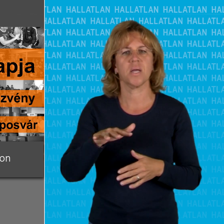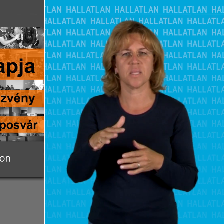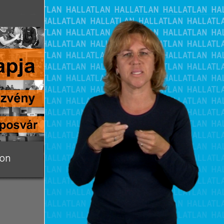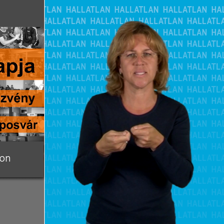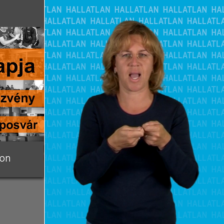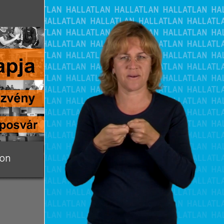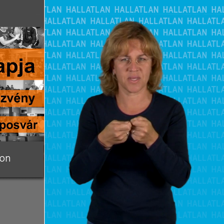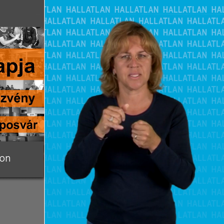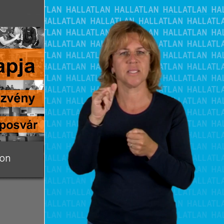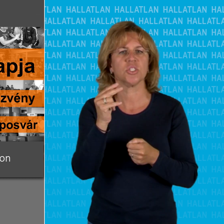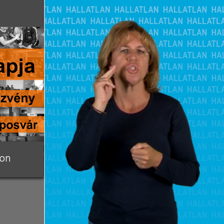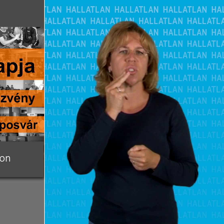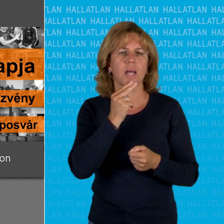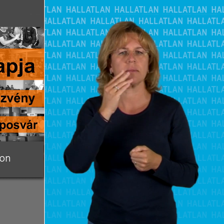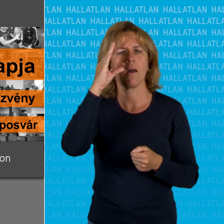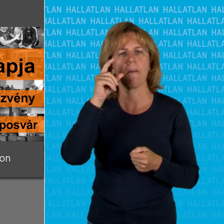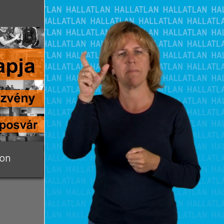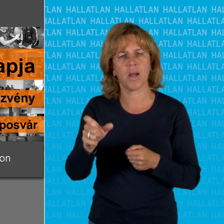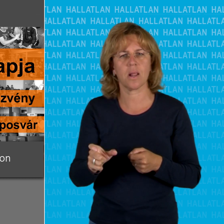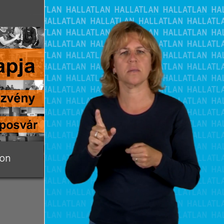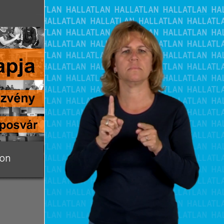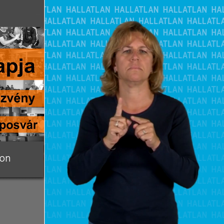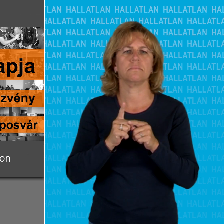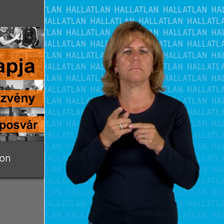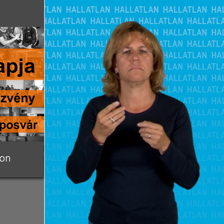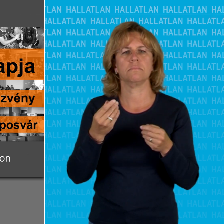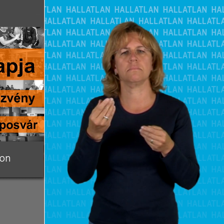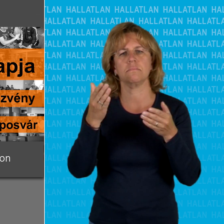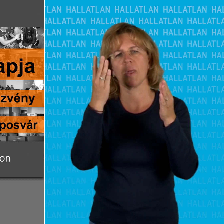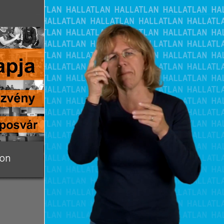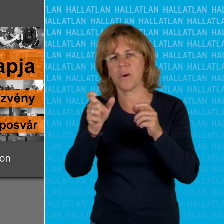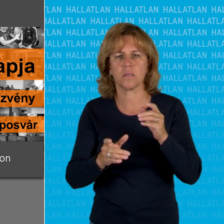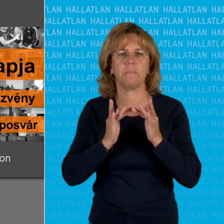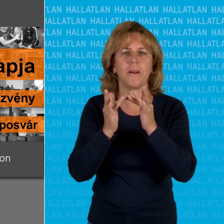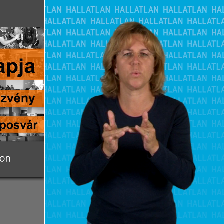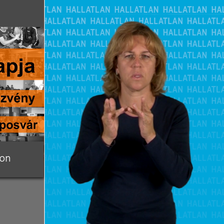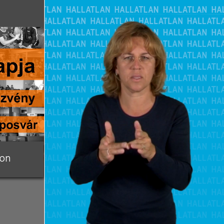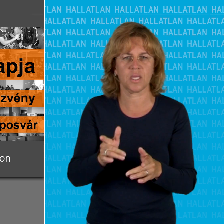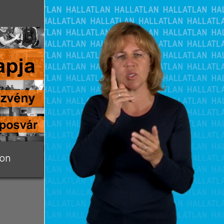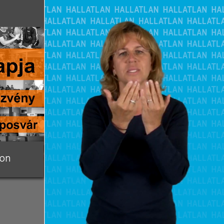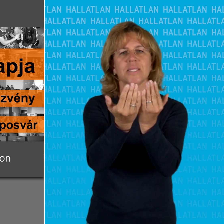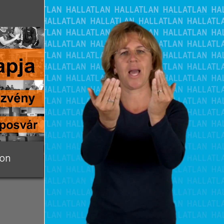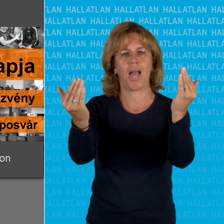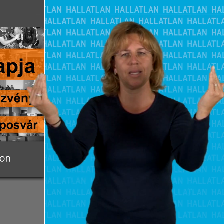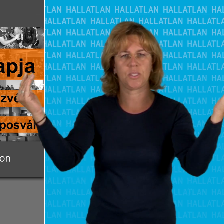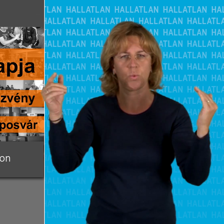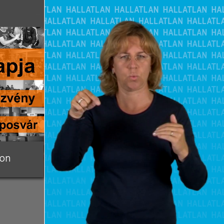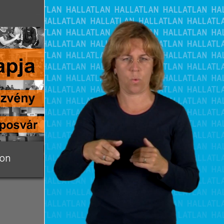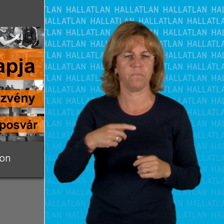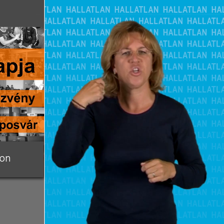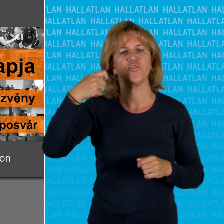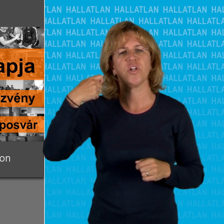a megyei szervezet és siket emberek alkotásainak bemutatása a kiállítótéren;